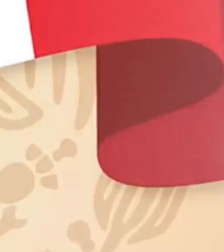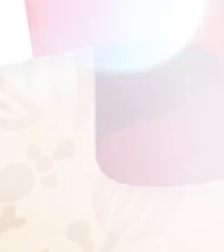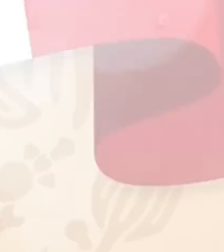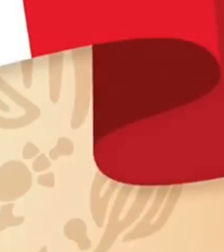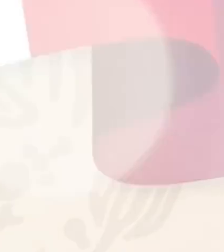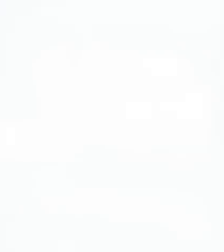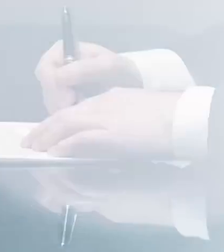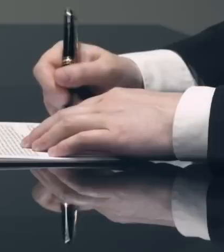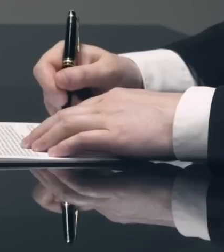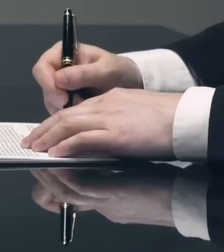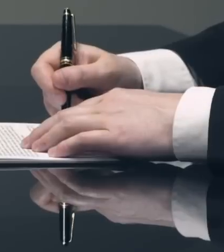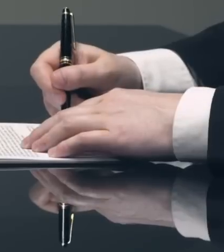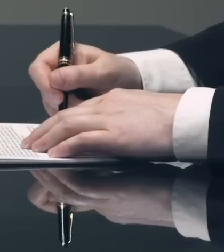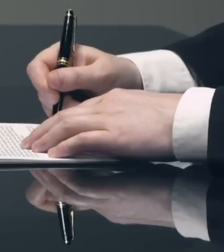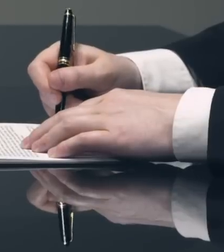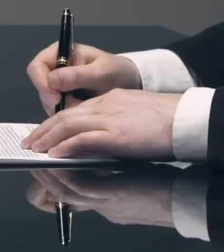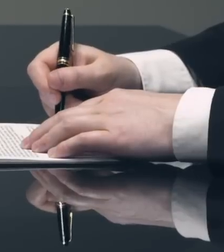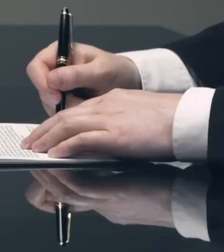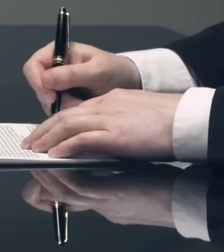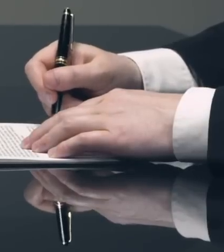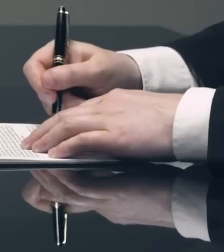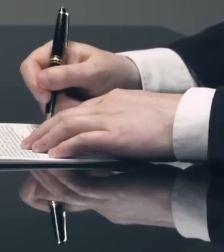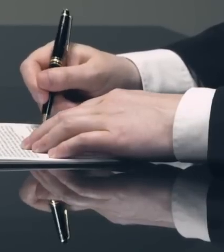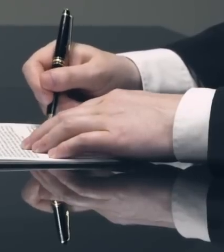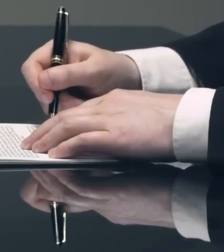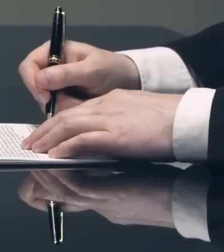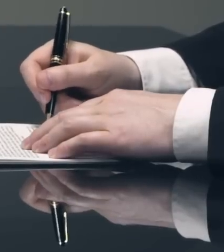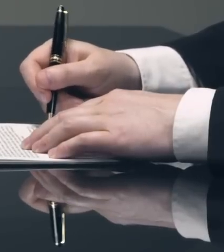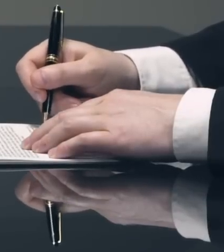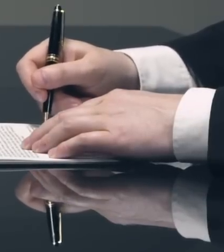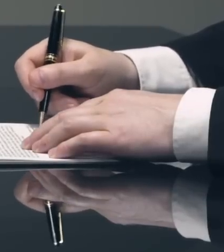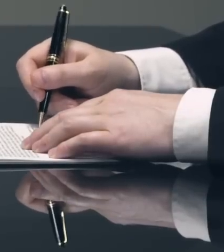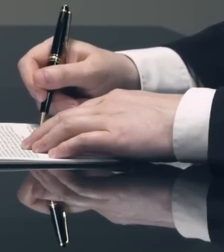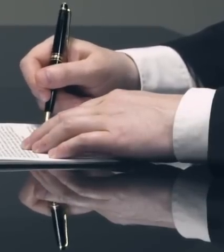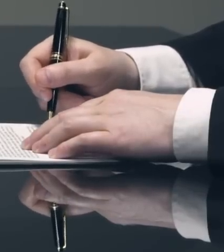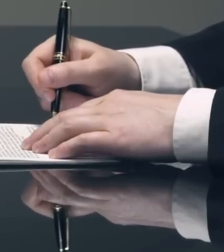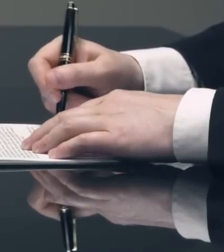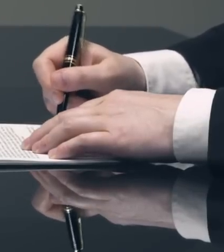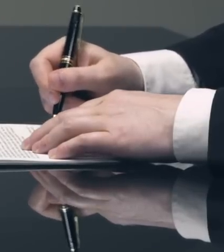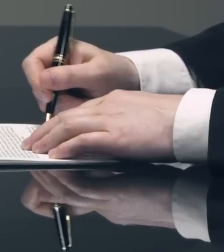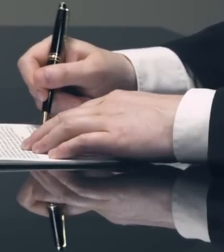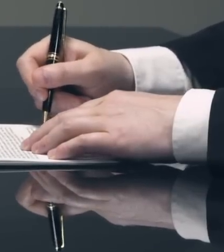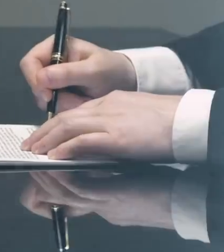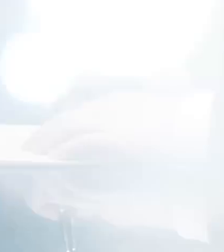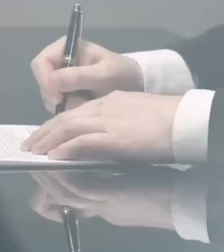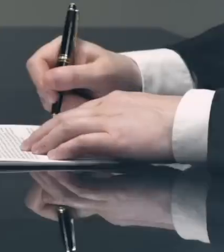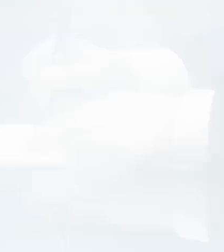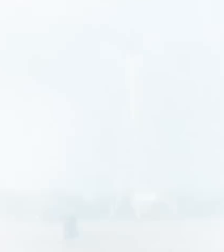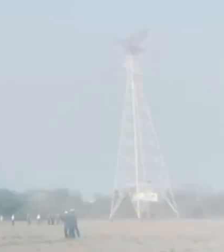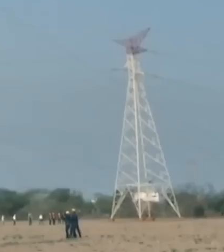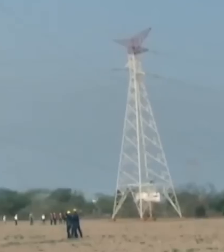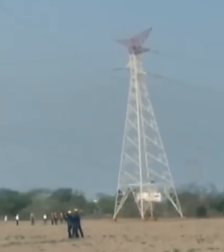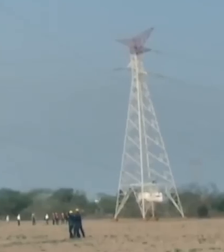el que no se consideren monopólicas ya que cumplen una función social de prov servicios públicos